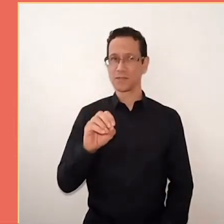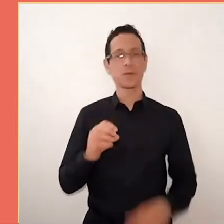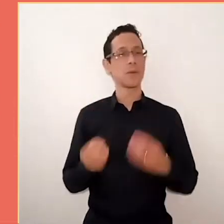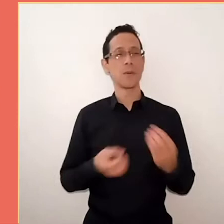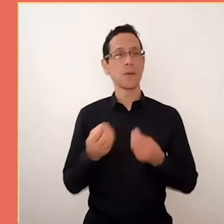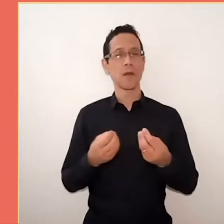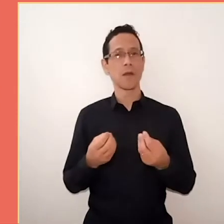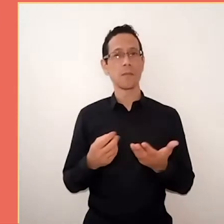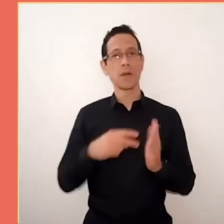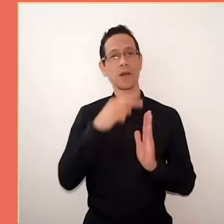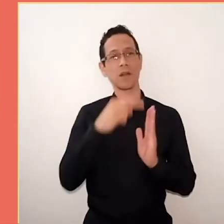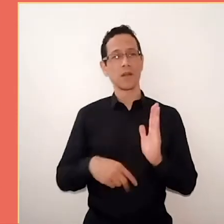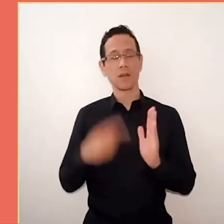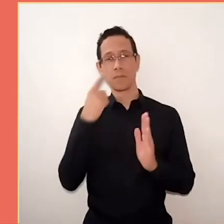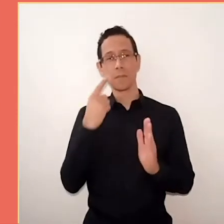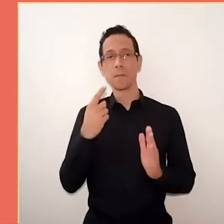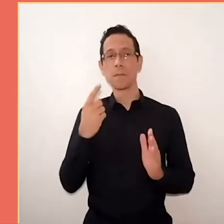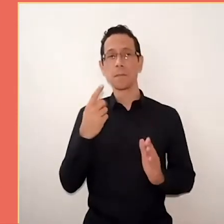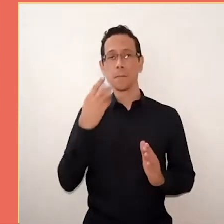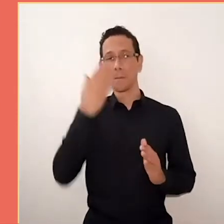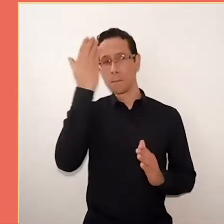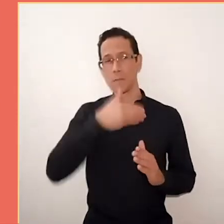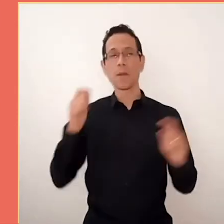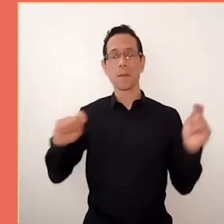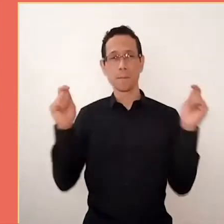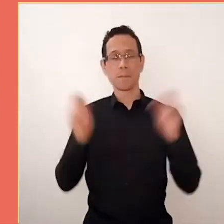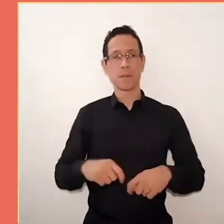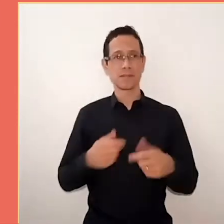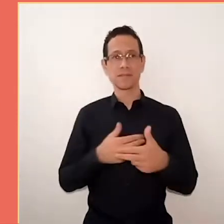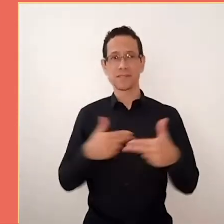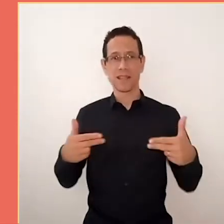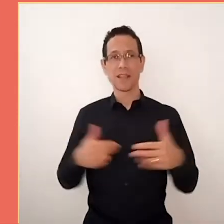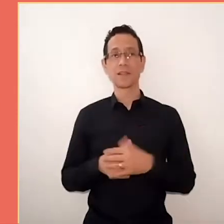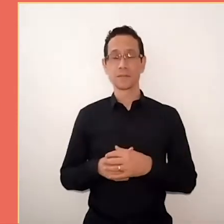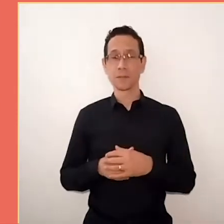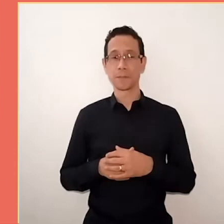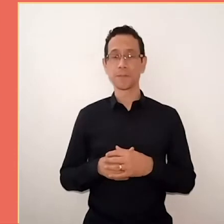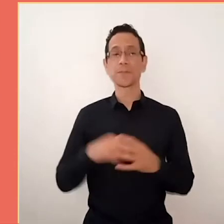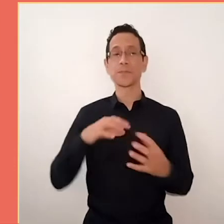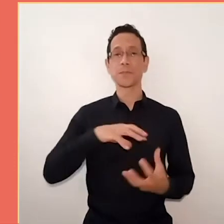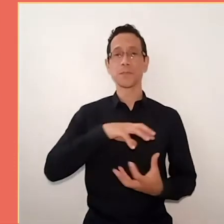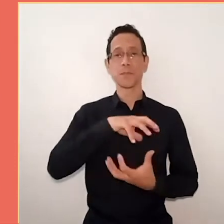mostrando a capacidade de ler o mundo e vice-versa. Então, a leitura do mundo precede a leitura das palavras,